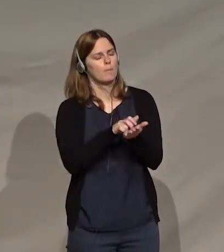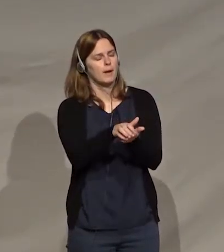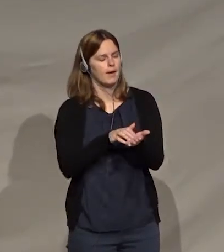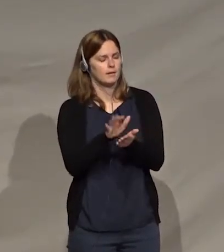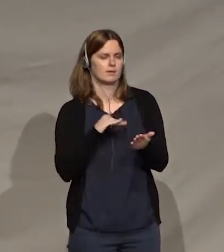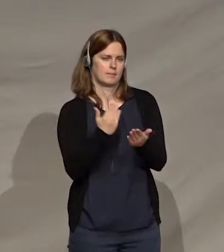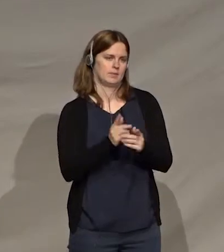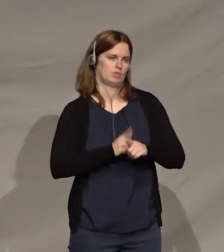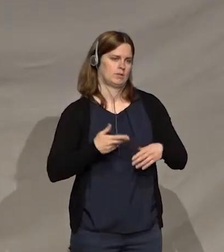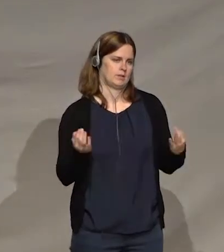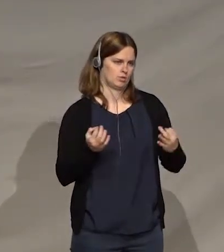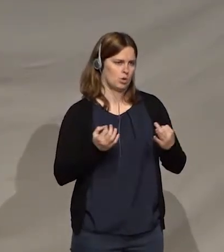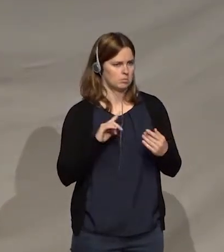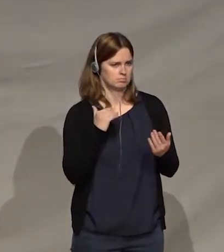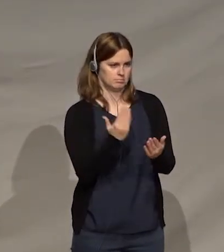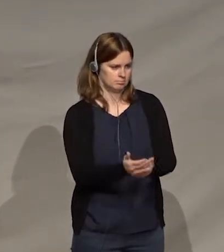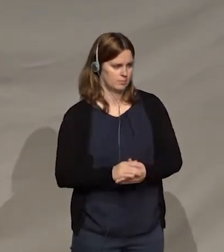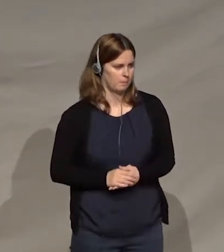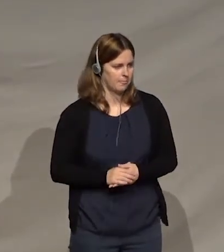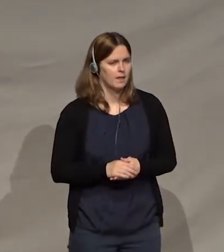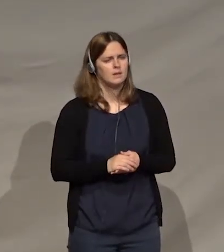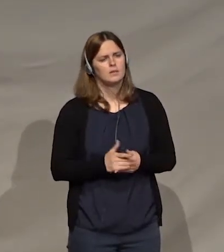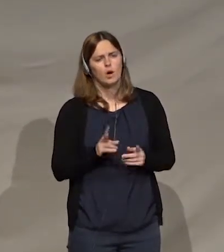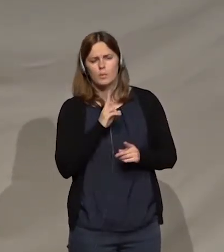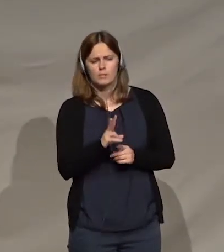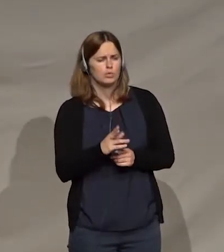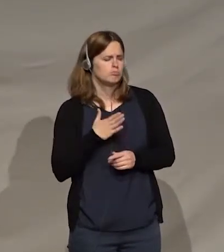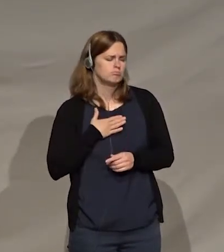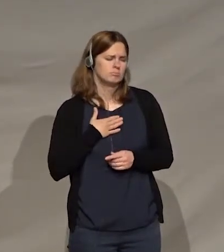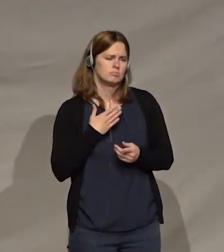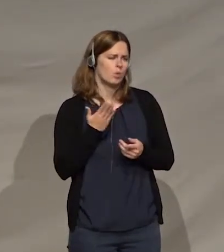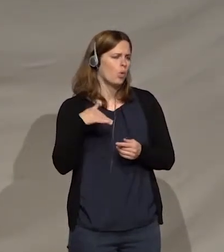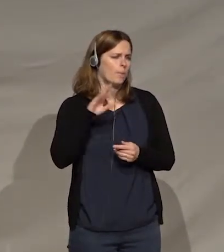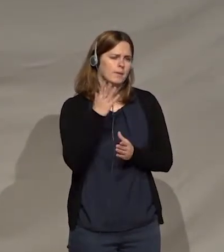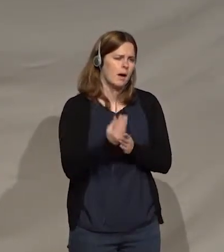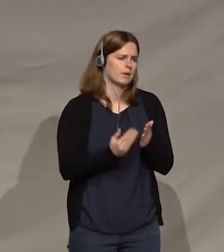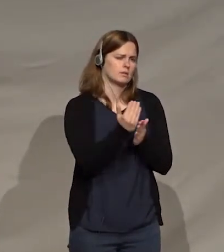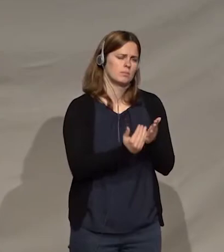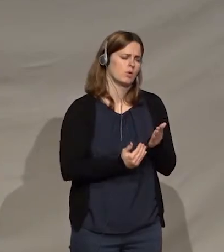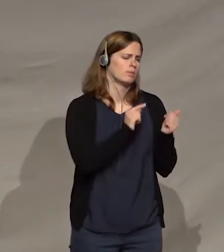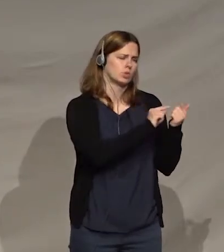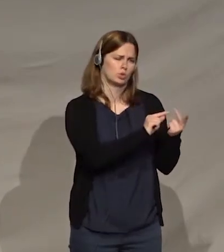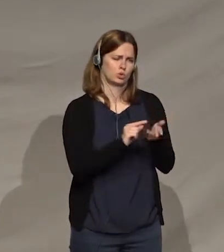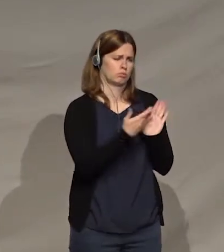které můžete v této službě najít. Jednou z posledních věcí, které budeme dělat s e-learningovým kurzem